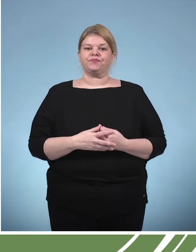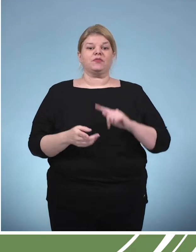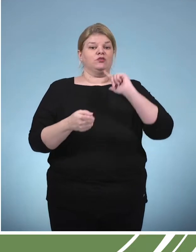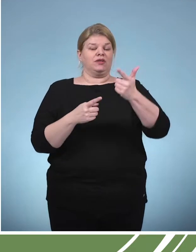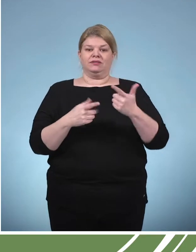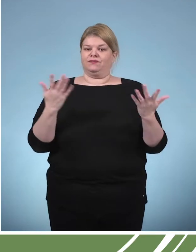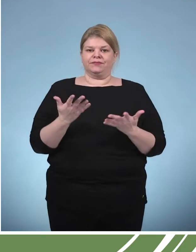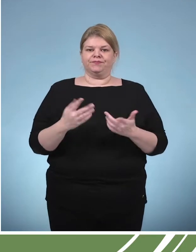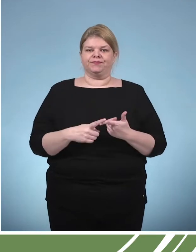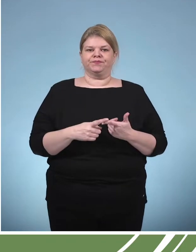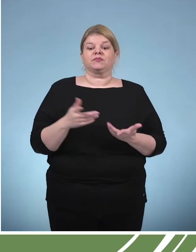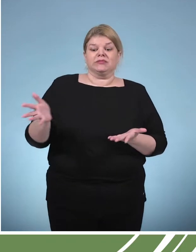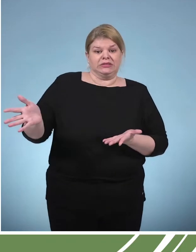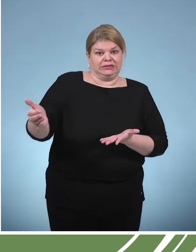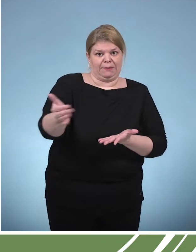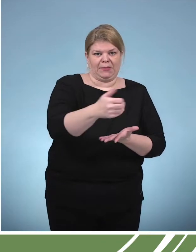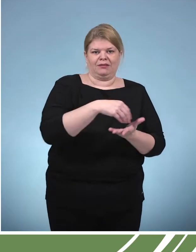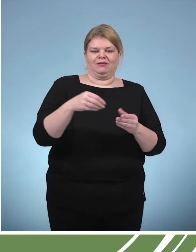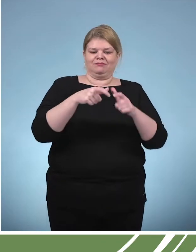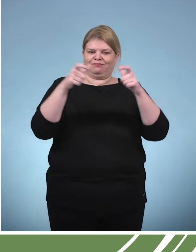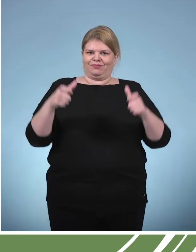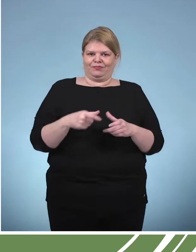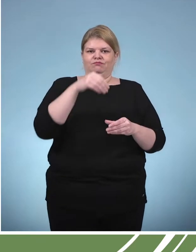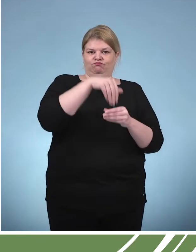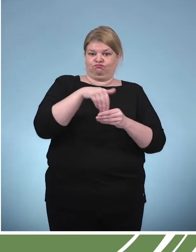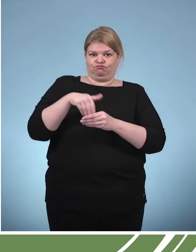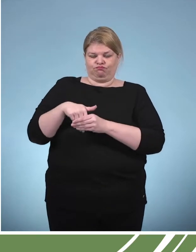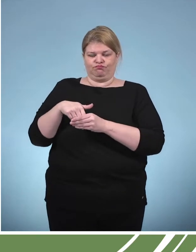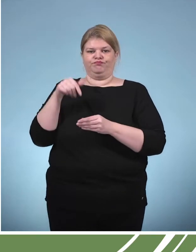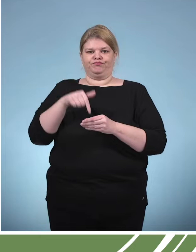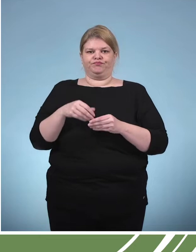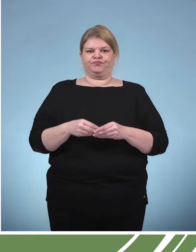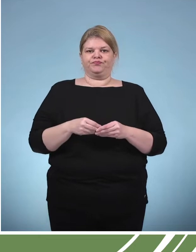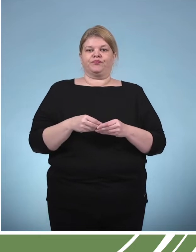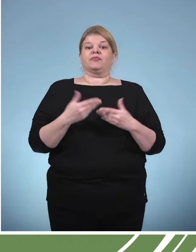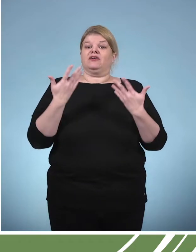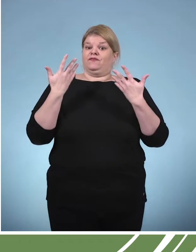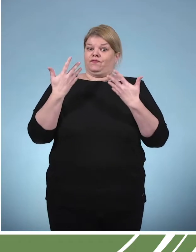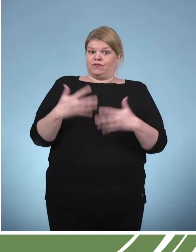Zweiter Schritt: Sammeln und Packen. Sobald alle damit fertig sind, den Rucksack zu gestalten,